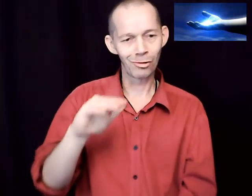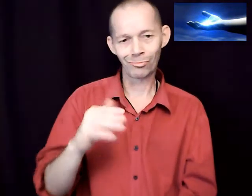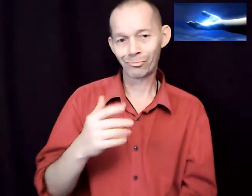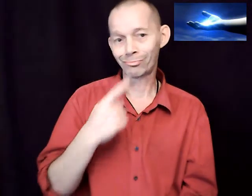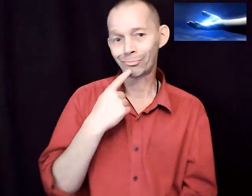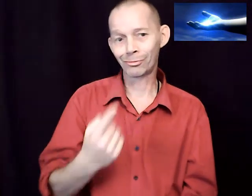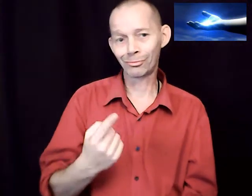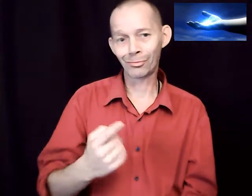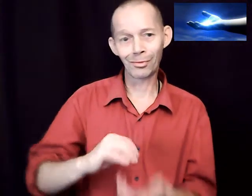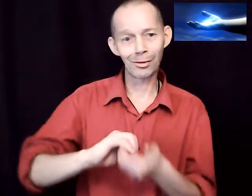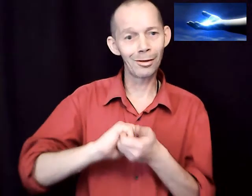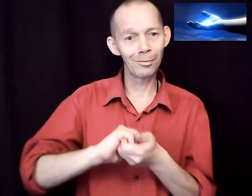il sait dire l'ami invisible.